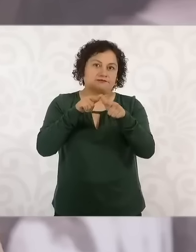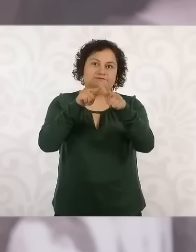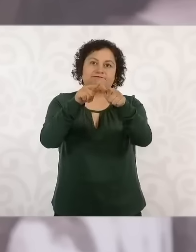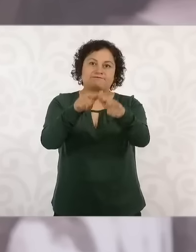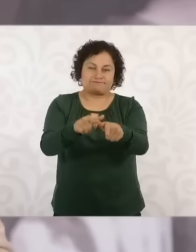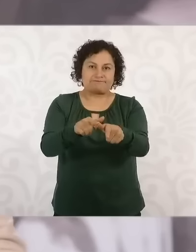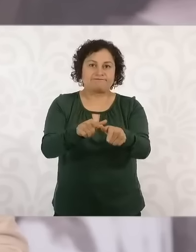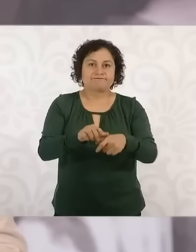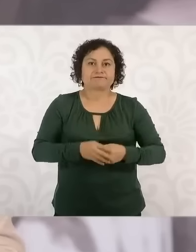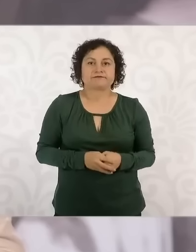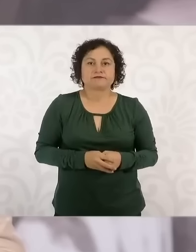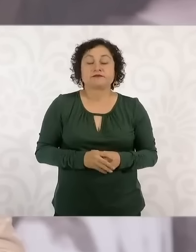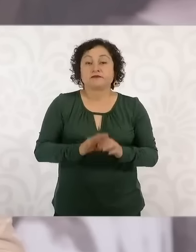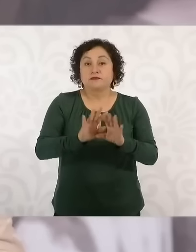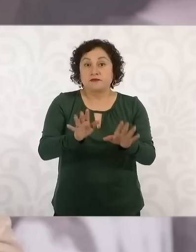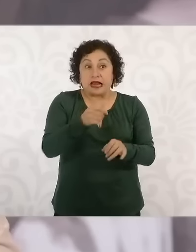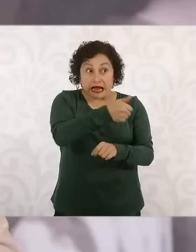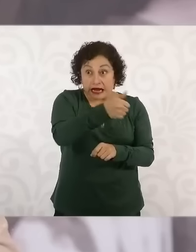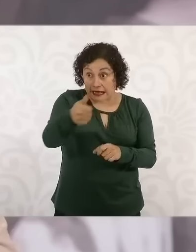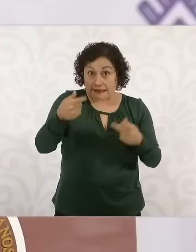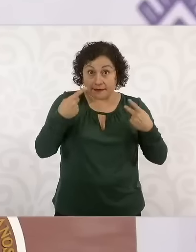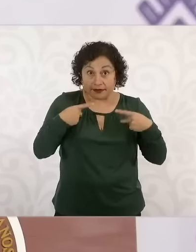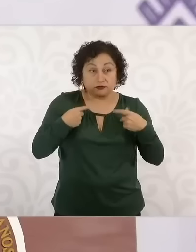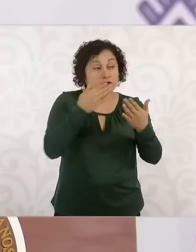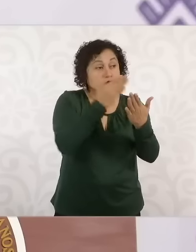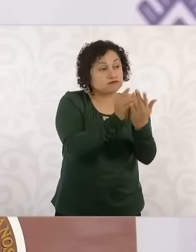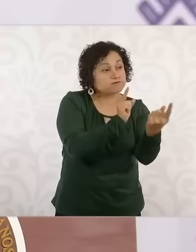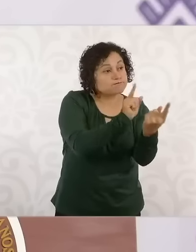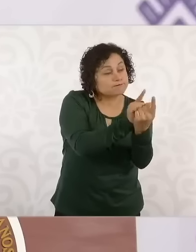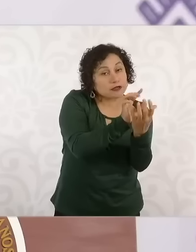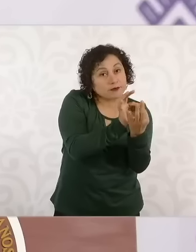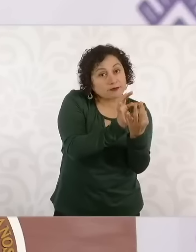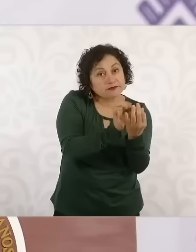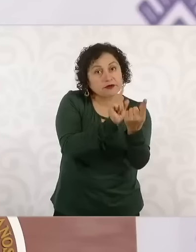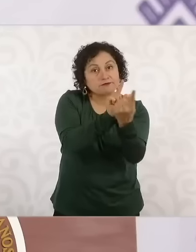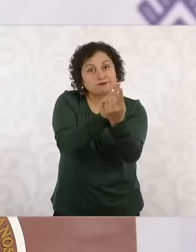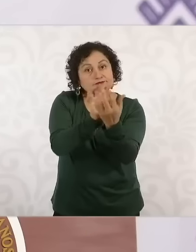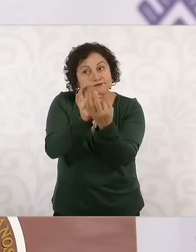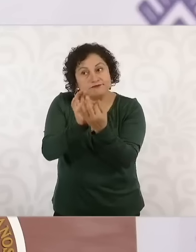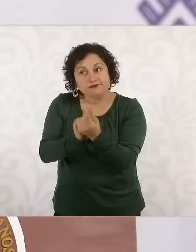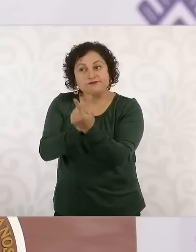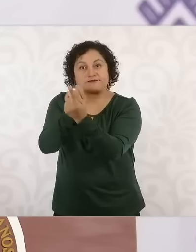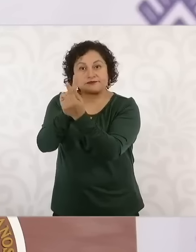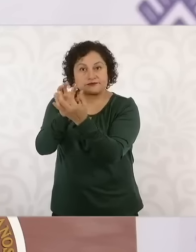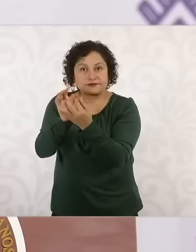Ya tenemos toda la historia clínica que se está integrando a todo este sistema de salud. Eh,